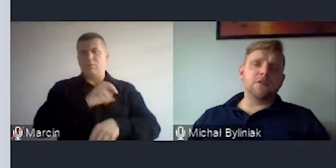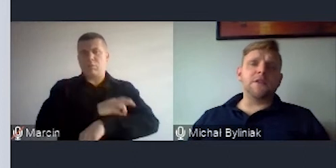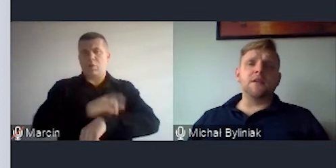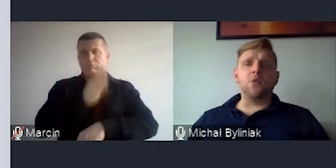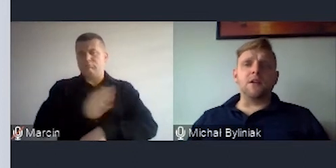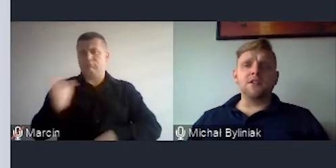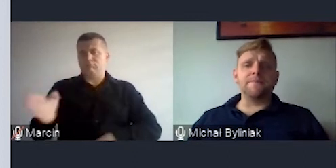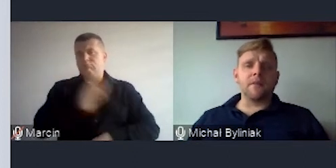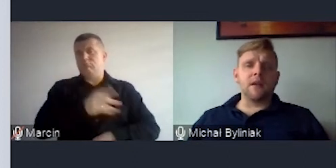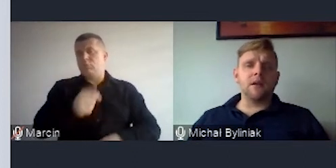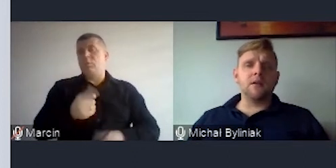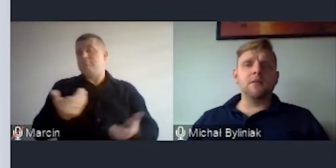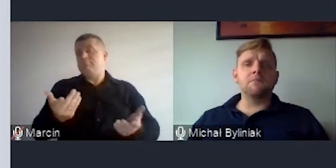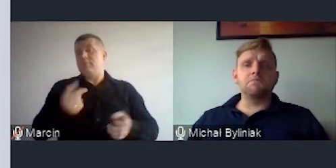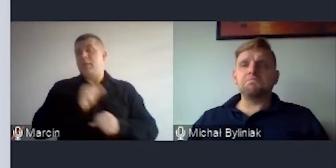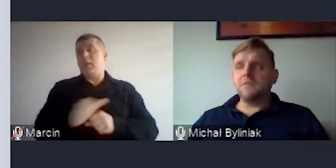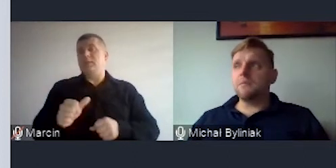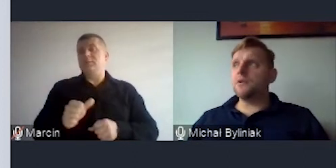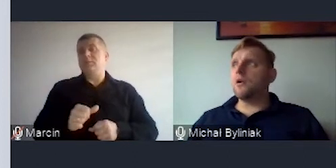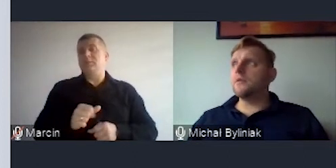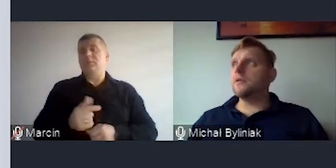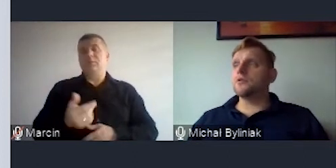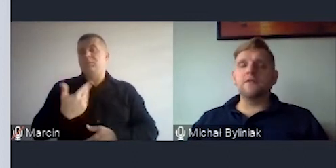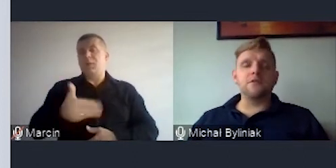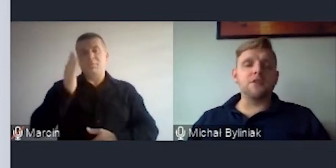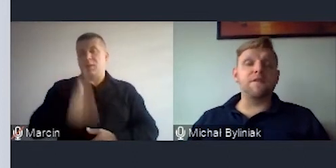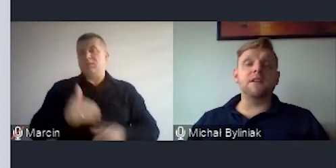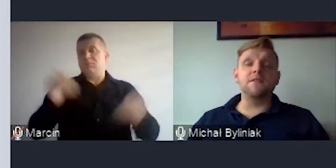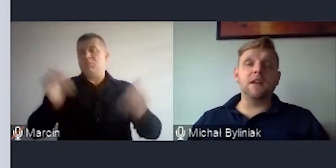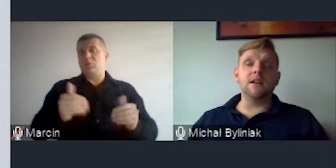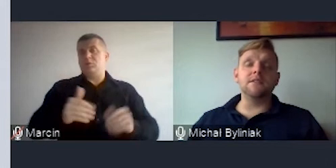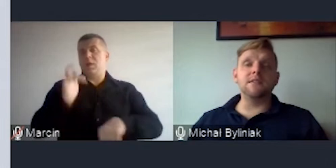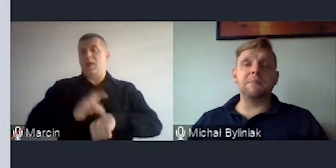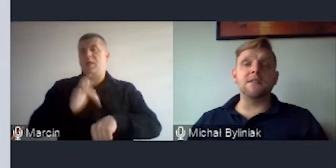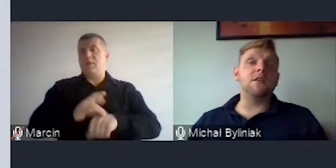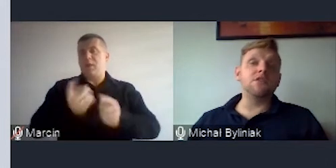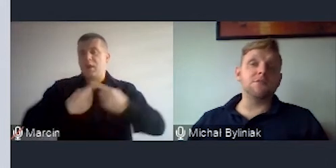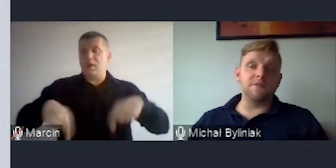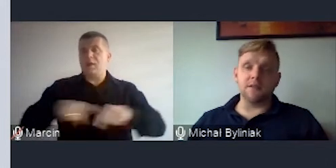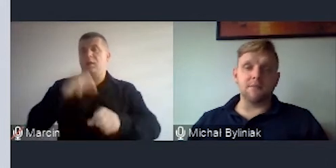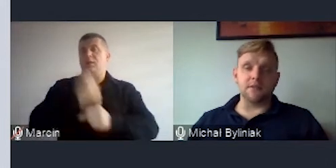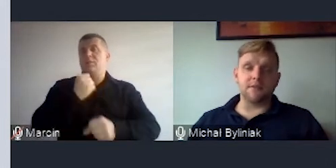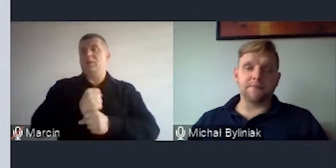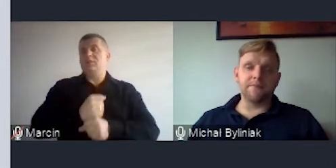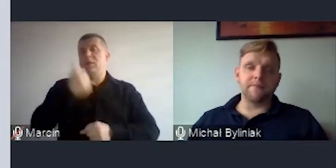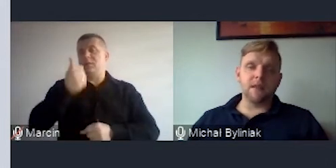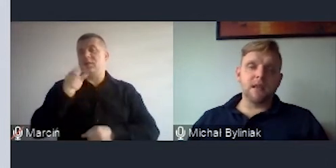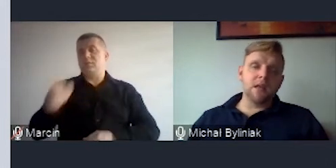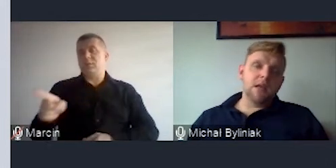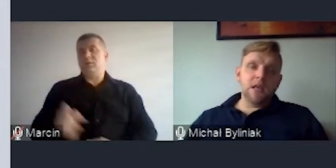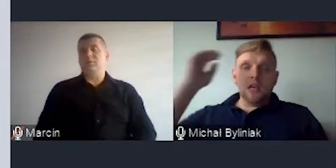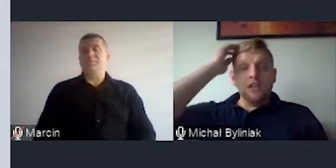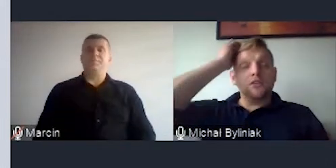no to w takim układzie nie byłoby możliwości efektywnej realizacji pracy, chociażby w jednym z nich.